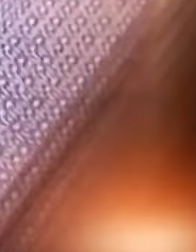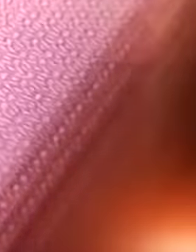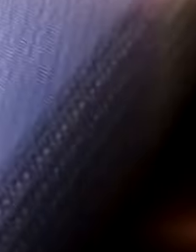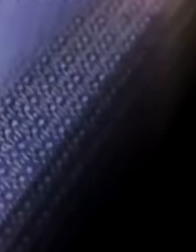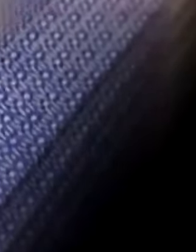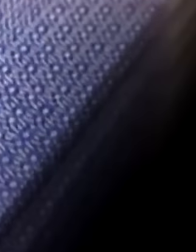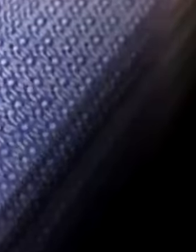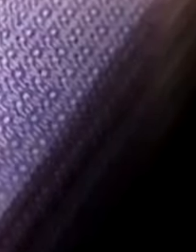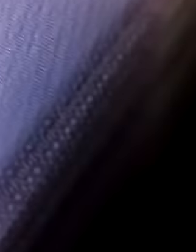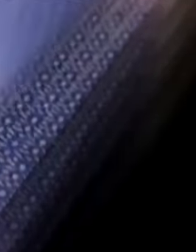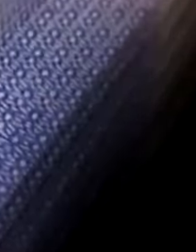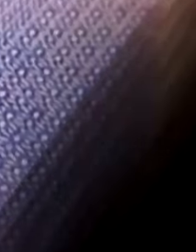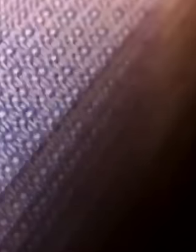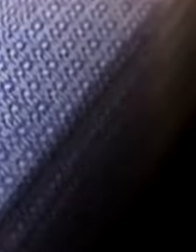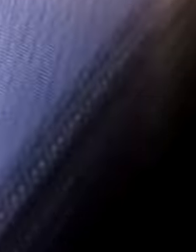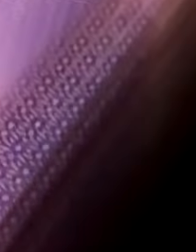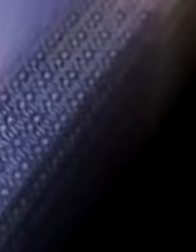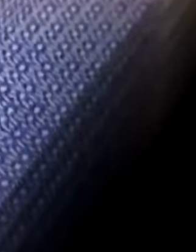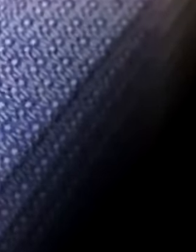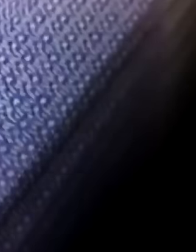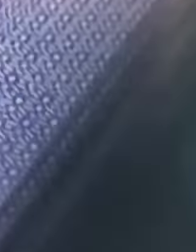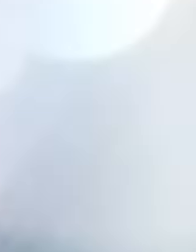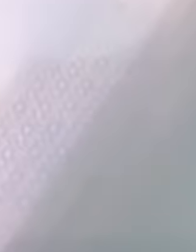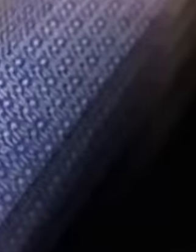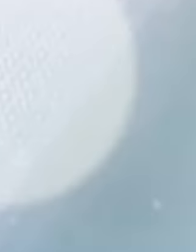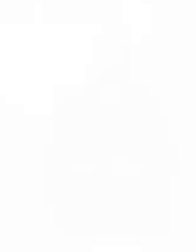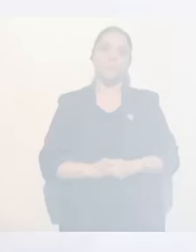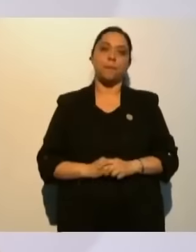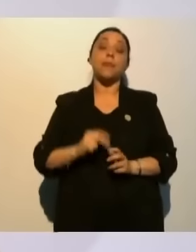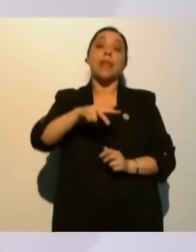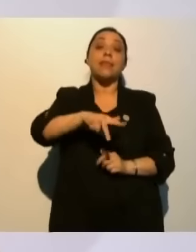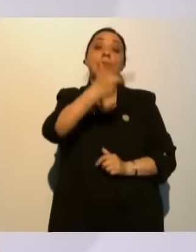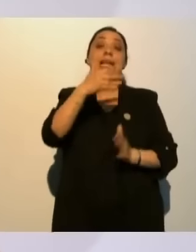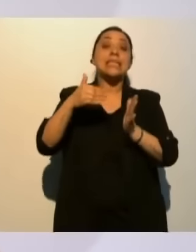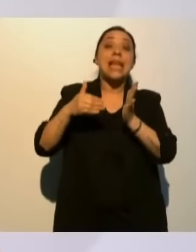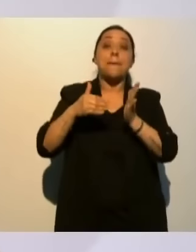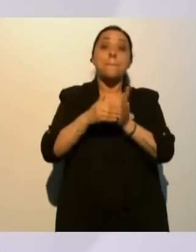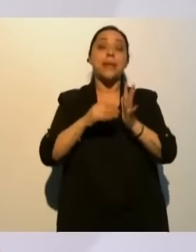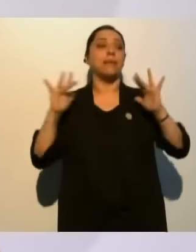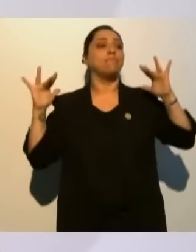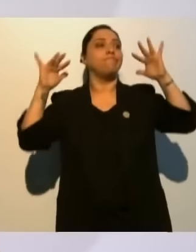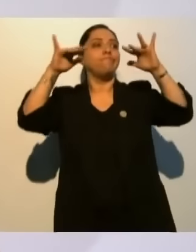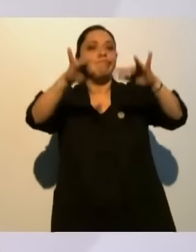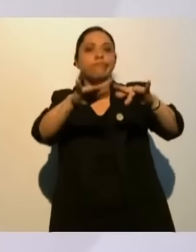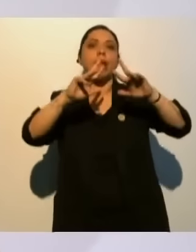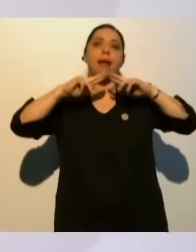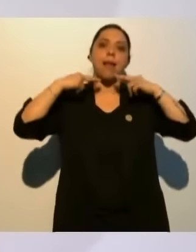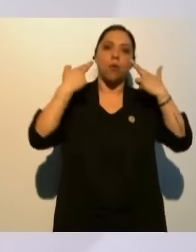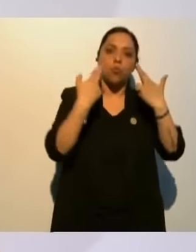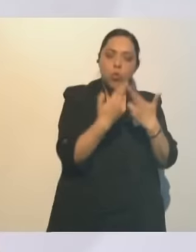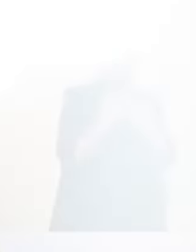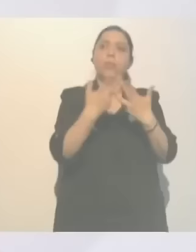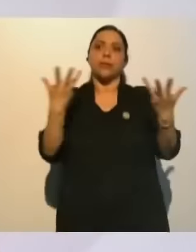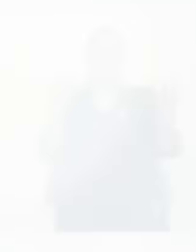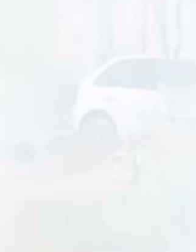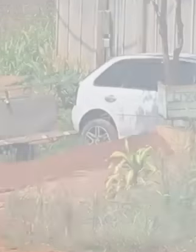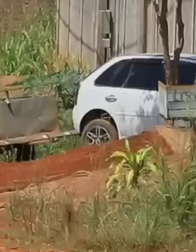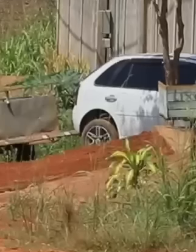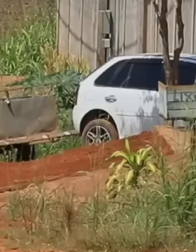depositará desde la tesorería Federal directo a las cuentas municipales y agencias municipales de